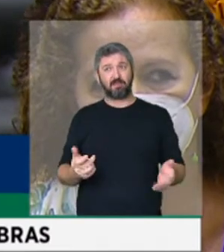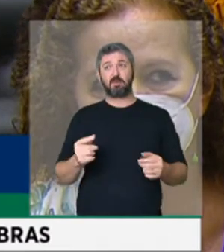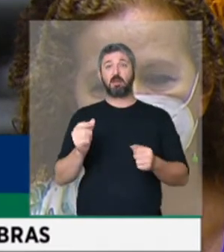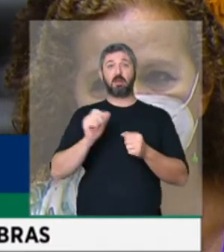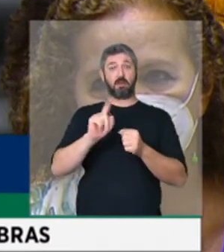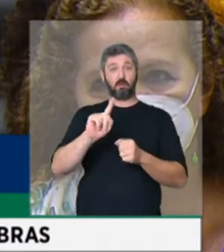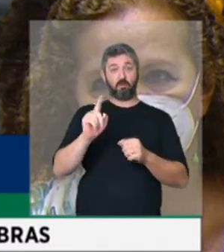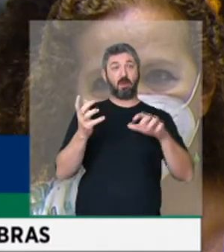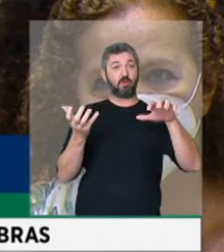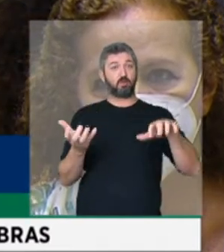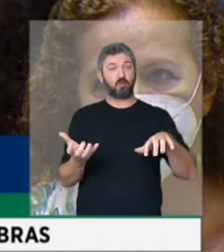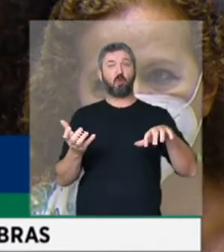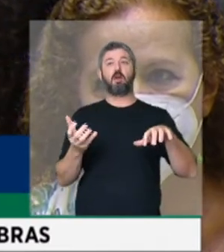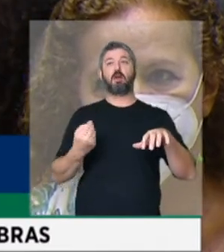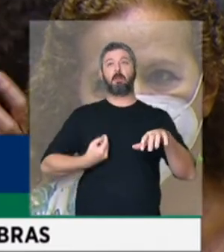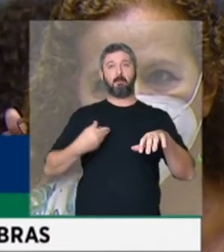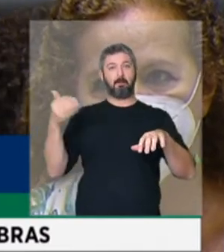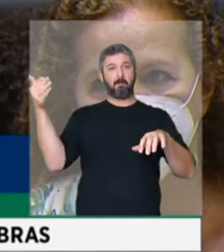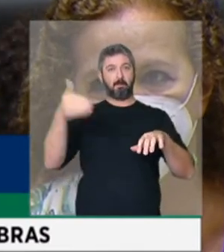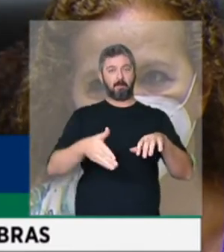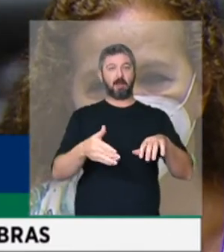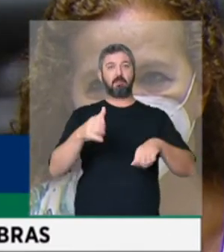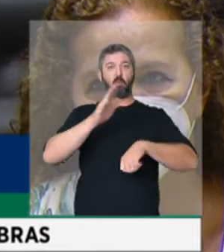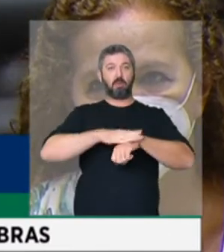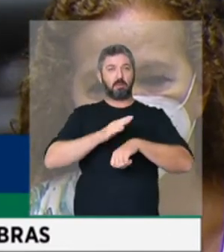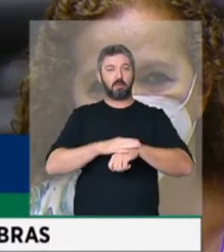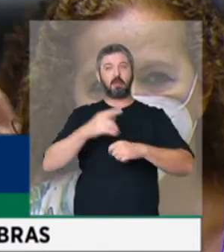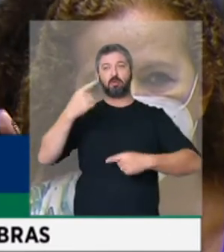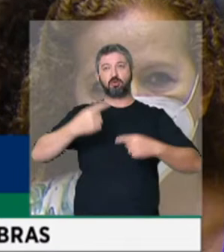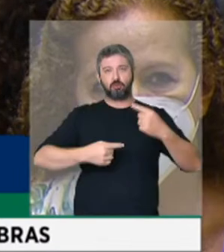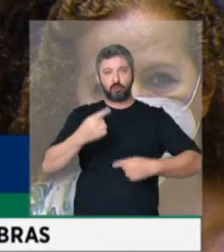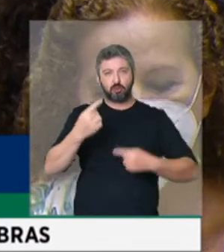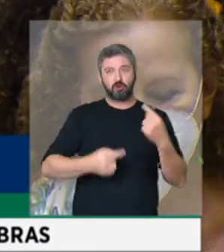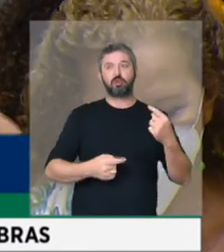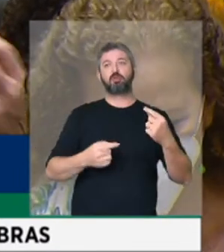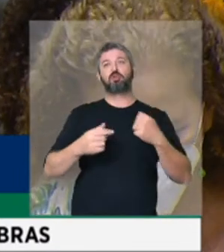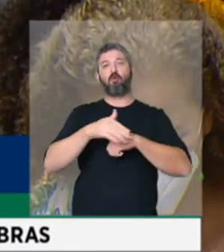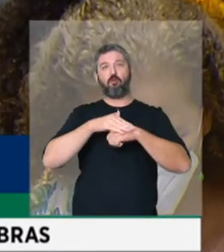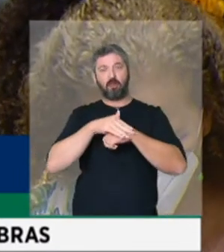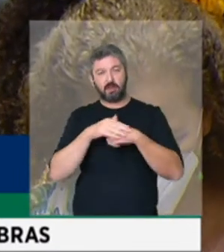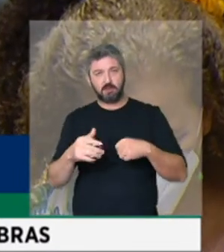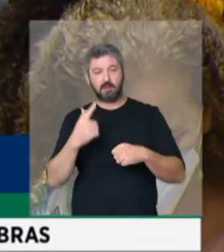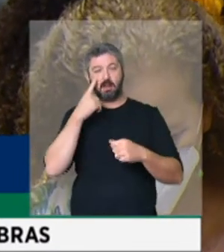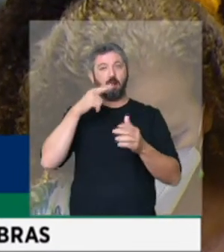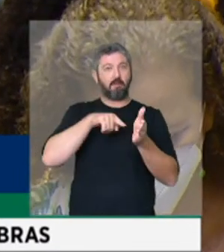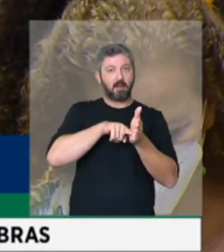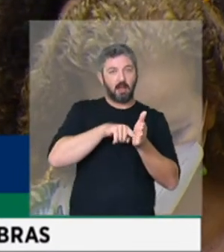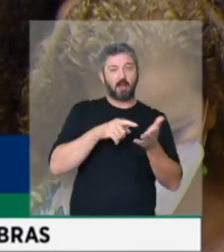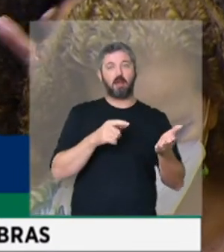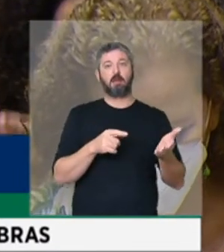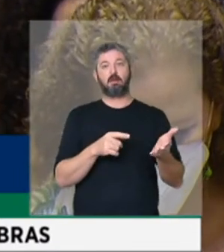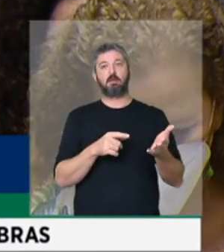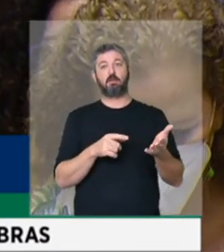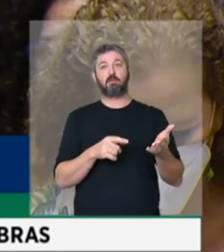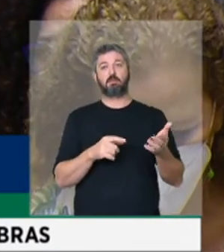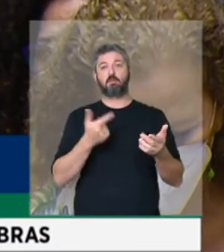O QUE PASSA NA CABEÇA DE UM GOVERNO DESSE E AINDA FAZER A PRIMEIRA VEZ TISO AÇÃO DA PRIVATIZAÇÃO DA ELETROBRAS ATRAVÀS DE UMA MEDIDA